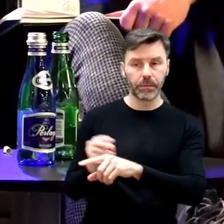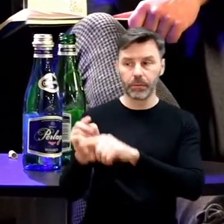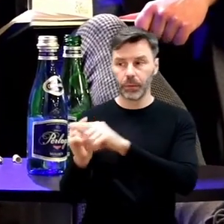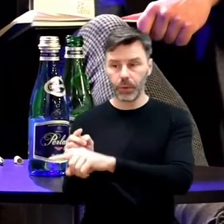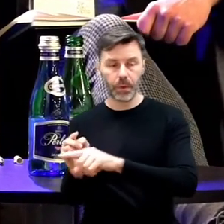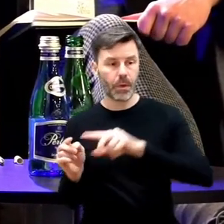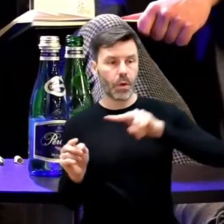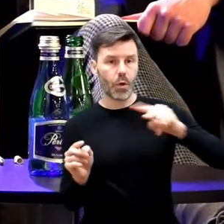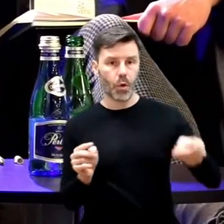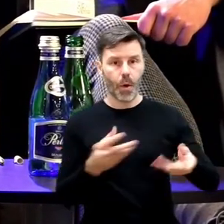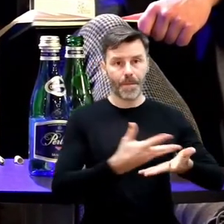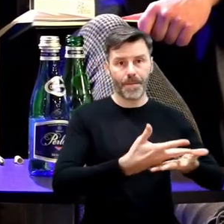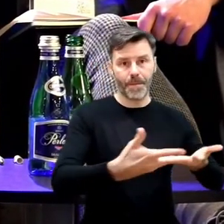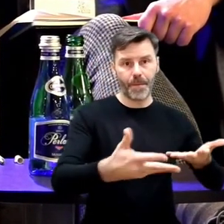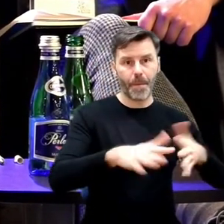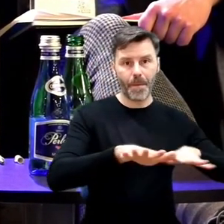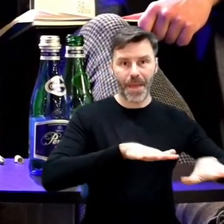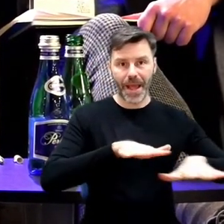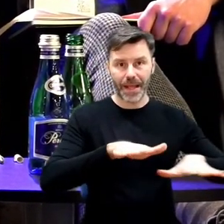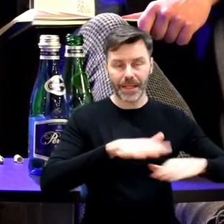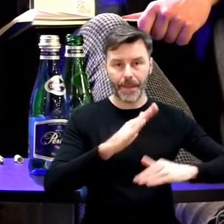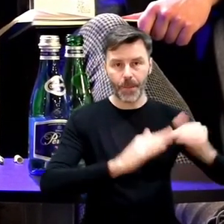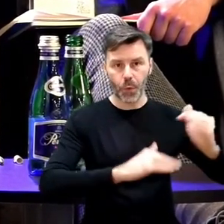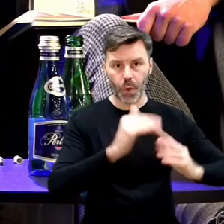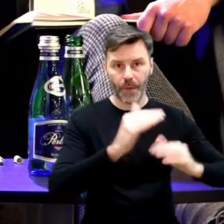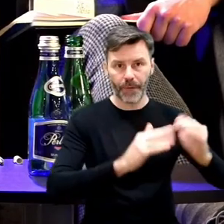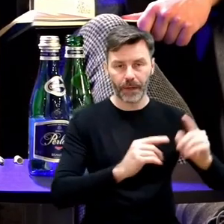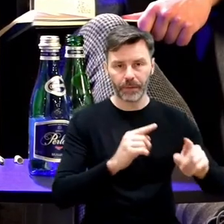zaczęły się prace w technologii tradycyjnej, bo oczywiście każdy